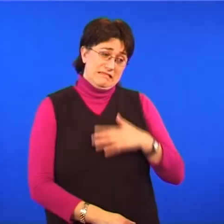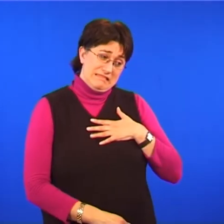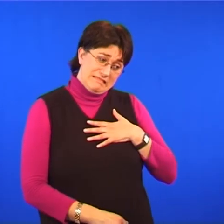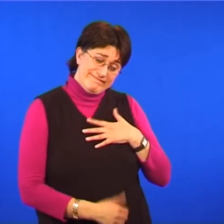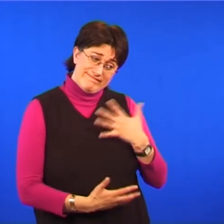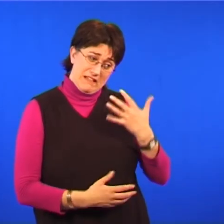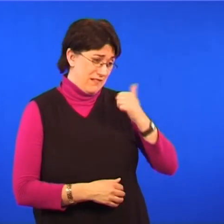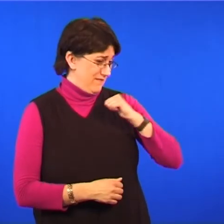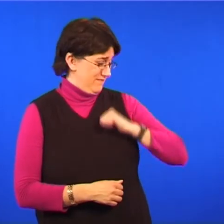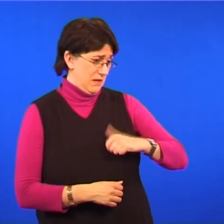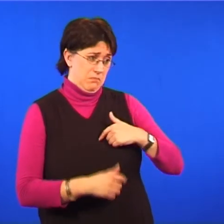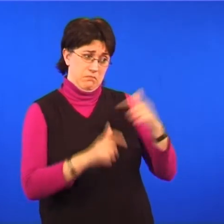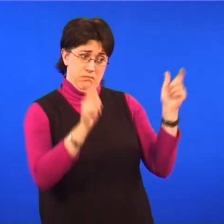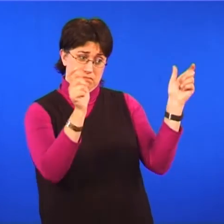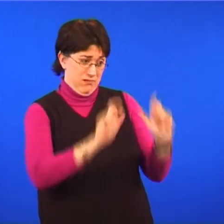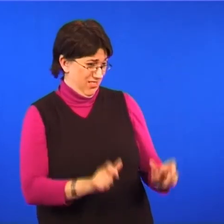„Því miður góða mín,“ sagði María. „Ég þori það ekki af því hann var þvílíkt ótæti hann Jón þinn.“